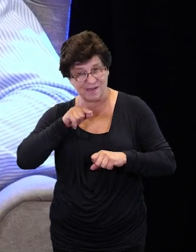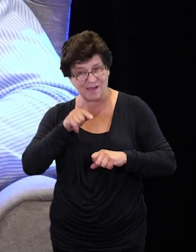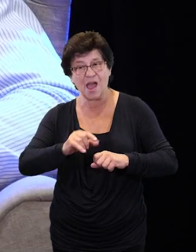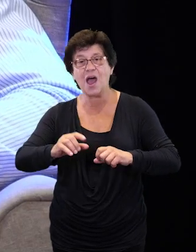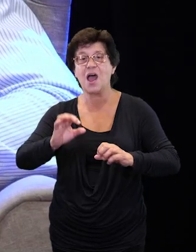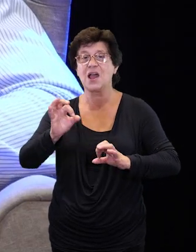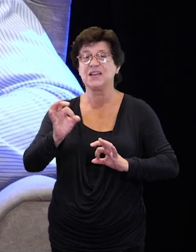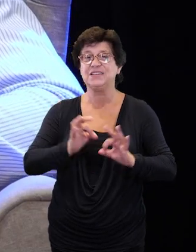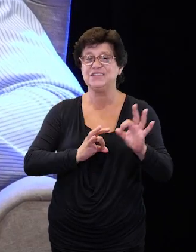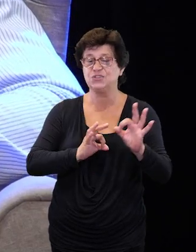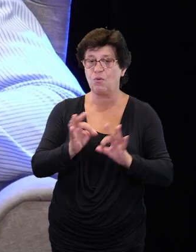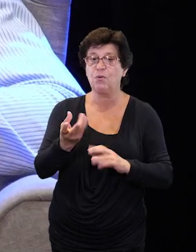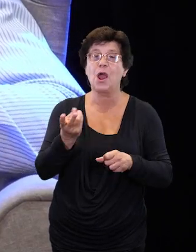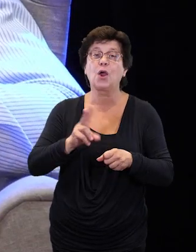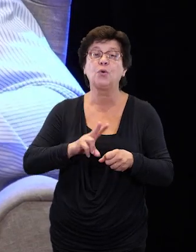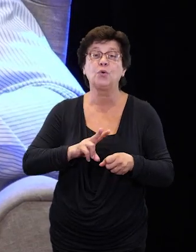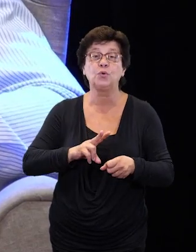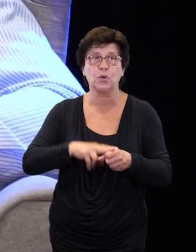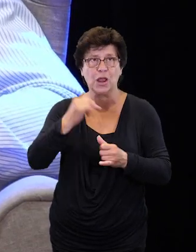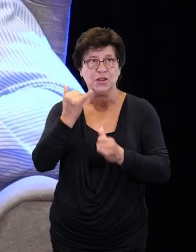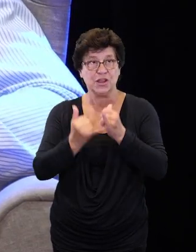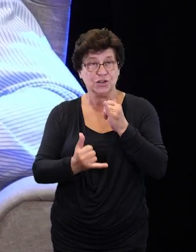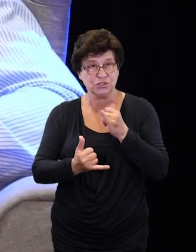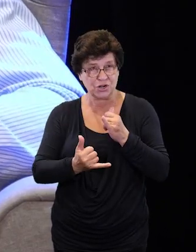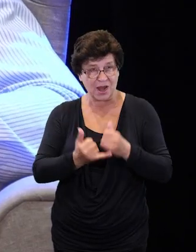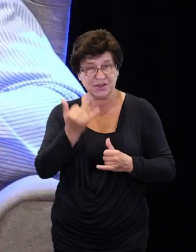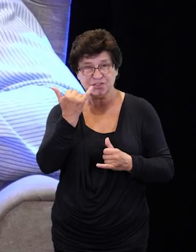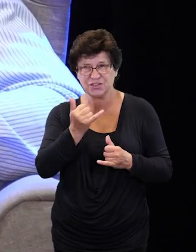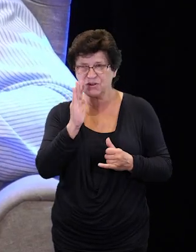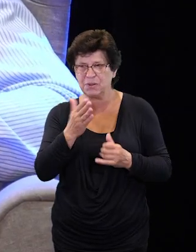która, jeśli dziecko będzie ją czytało, pomyśli sobie: